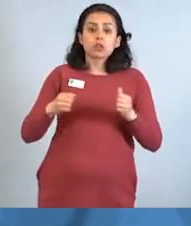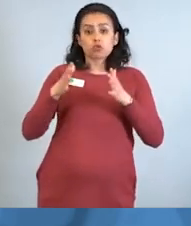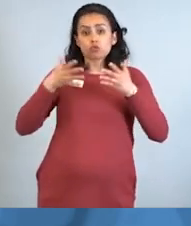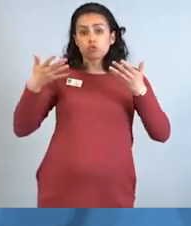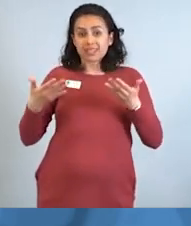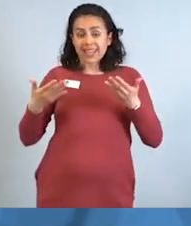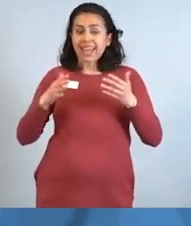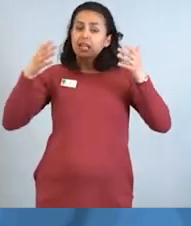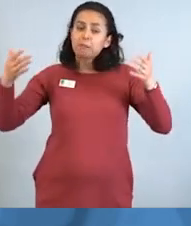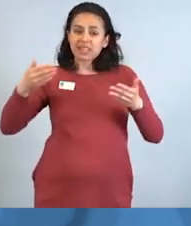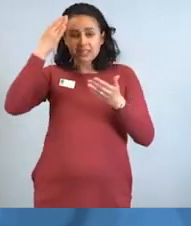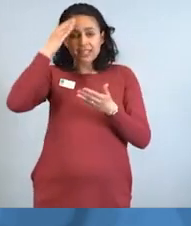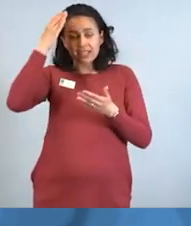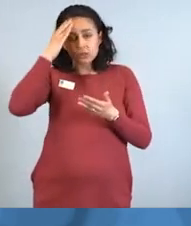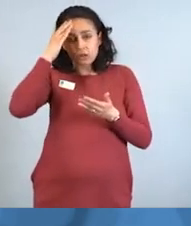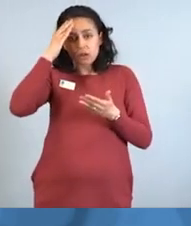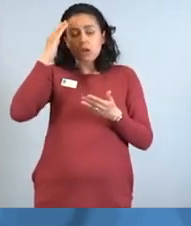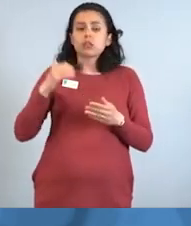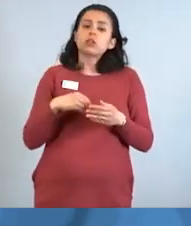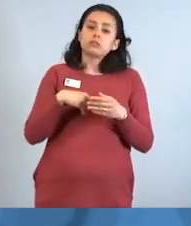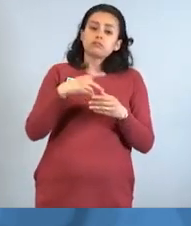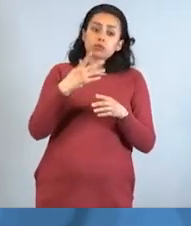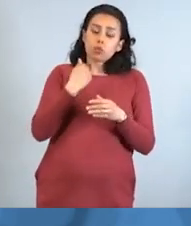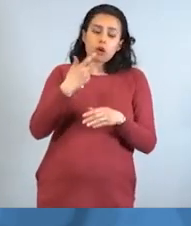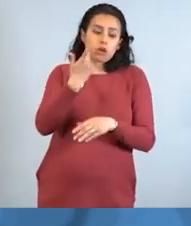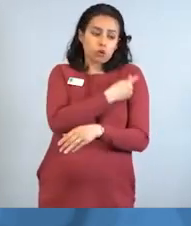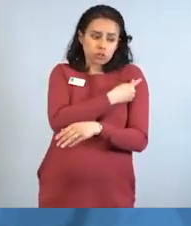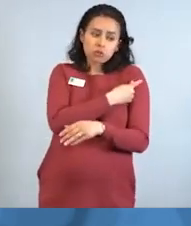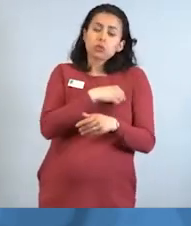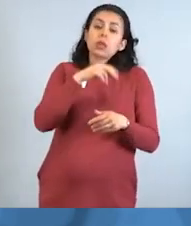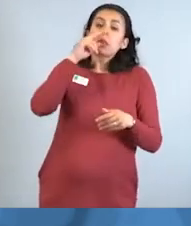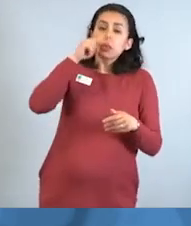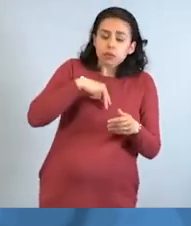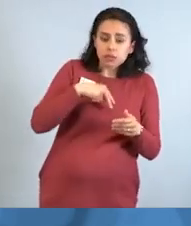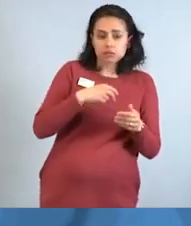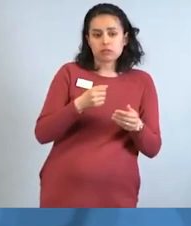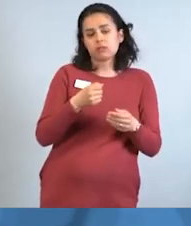että rokotettu todennäköisesti ei välitä virusta eteenpäin.